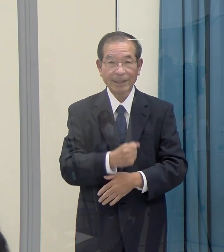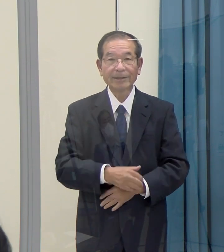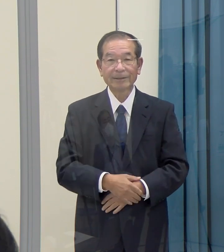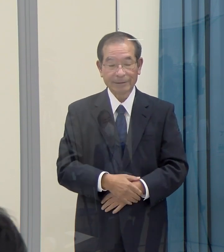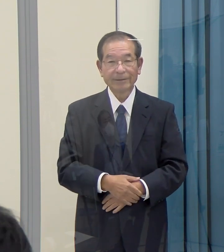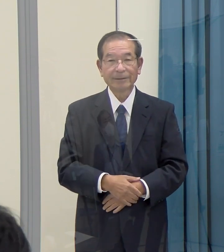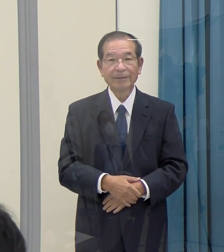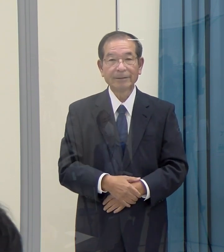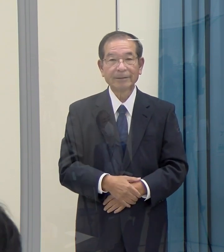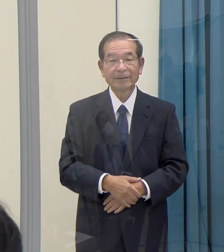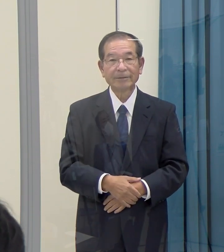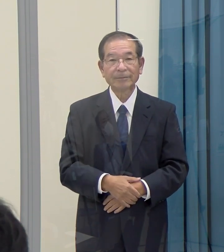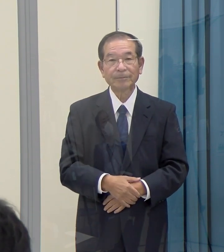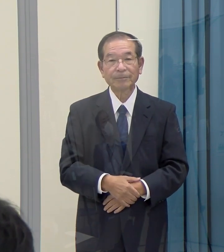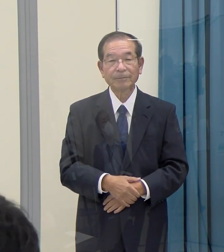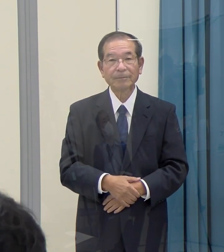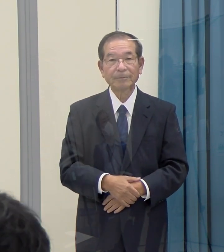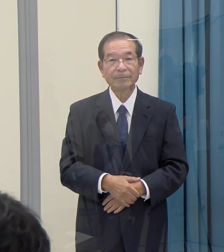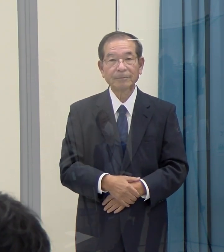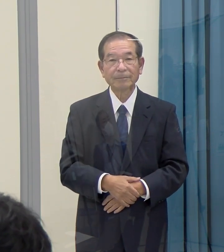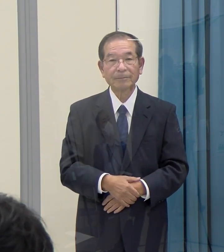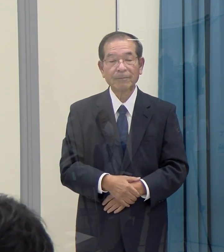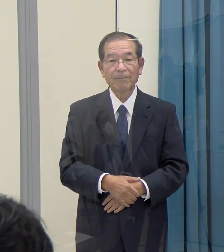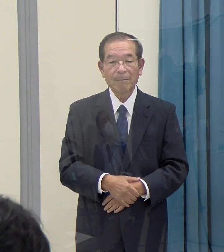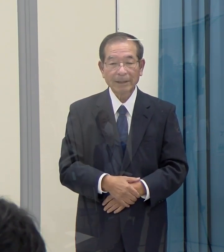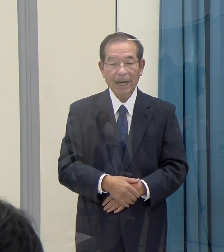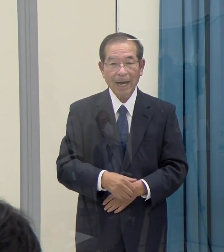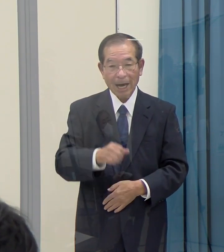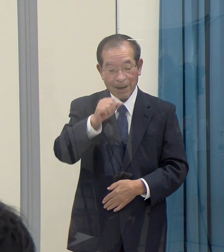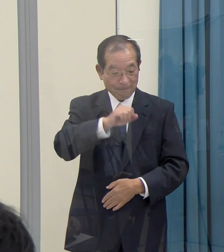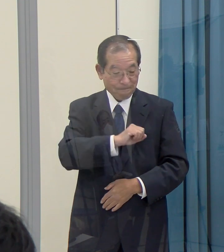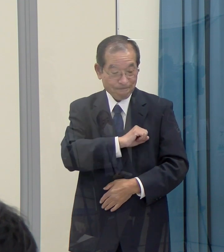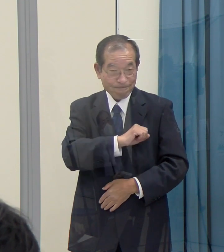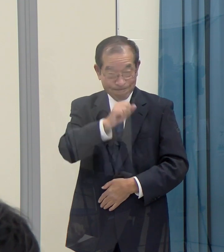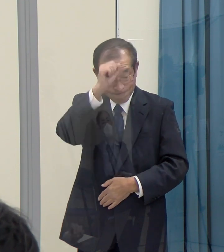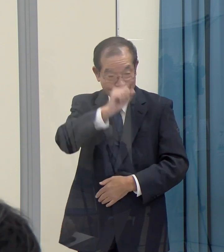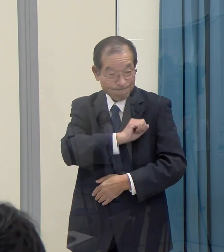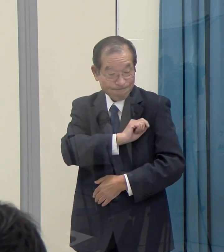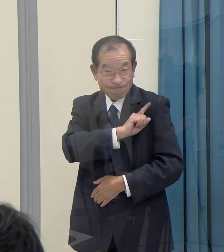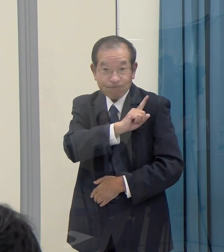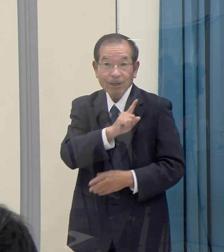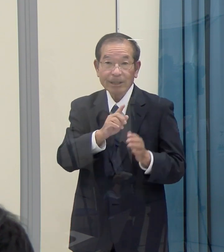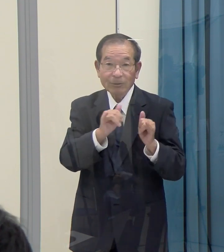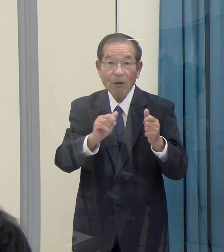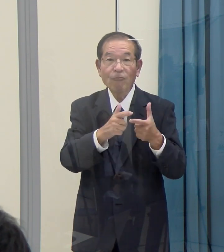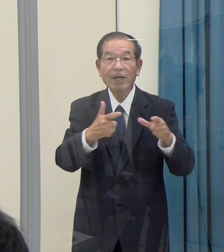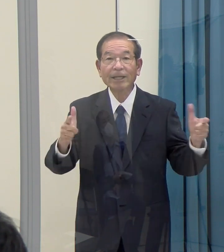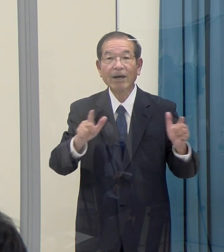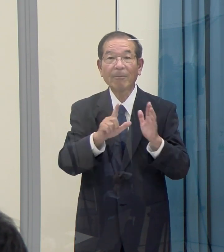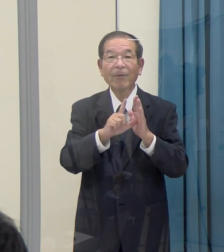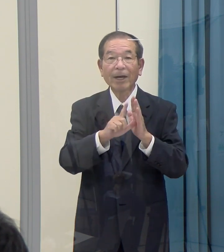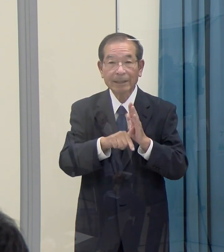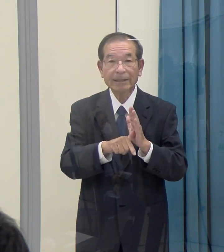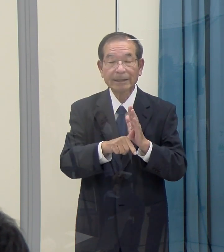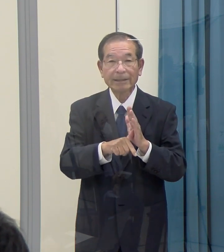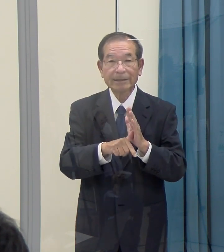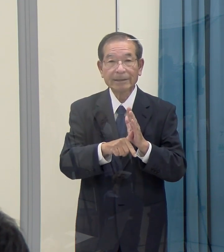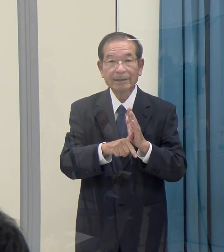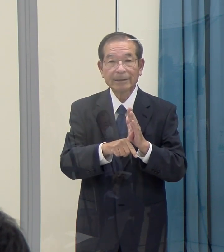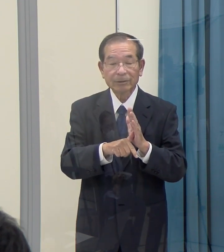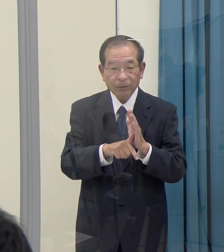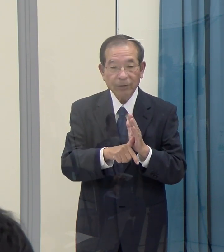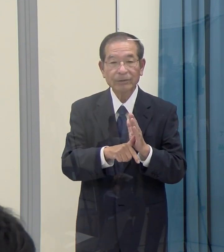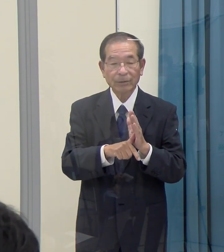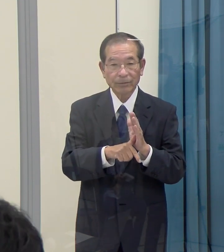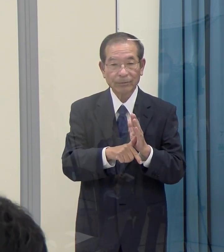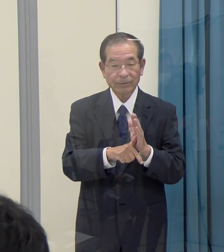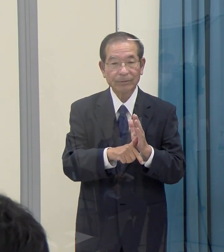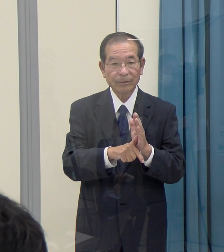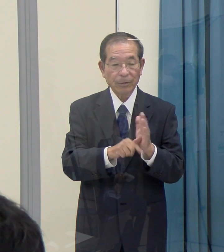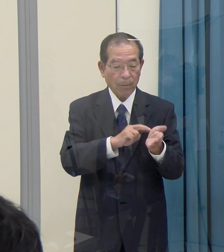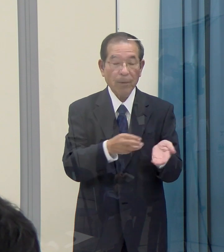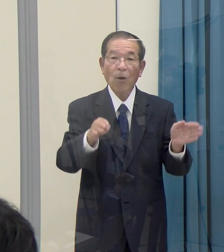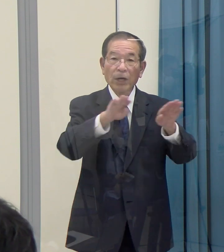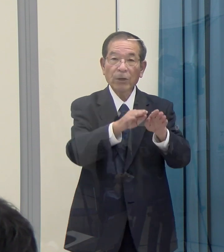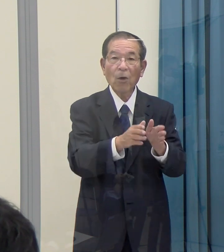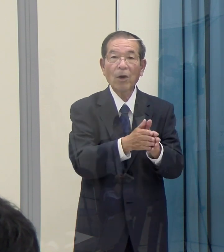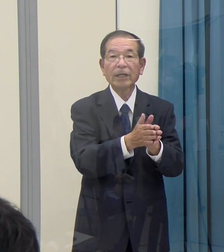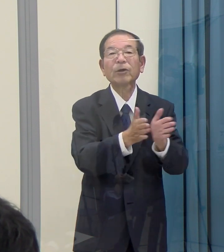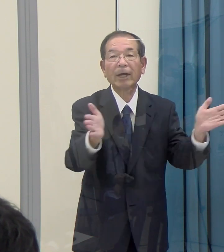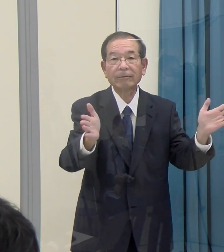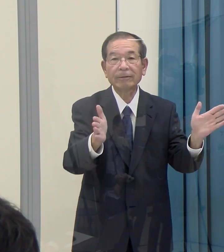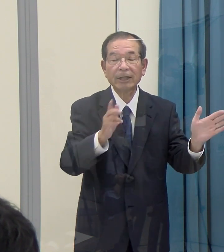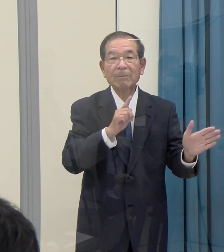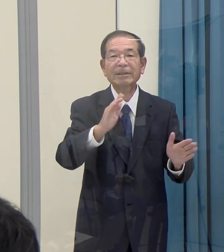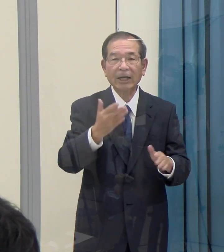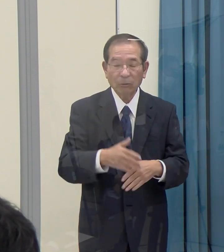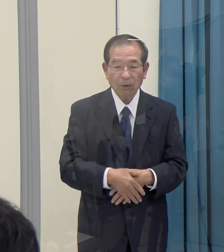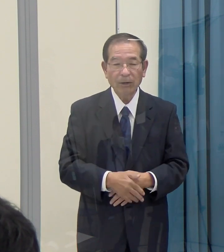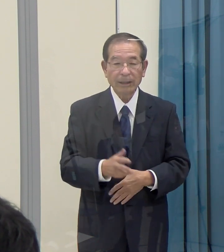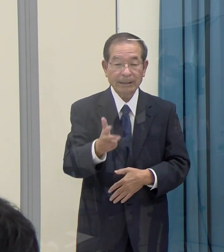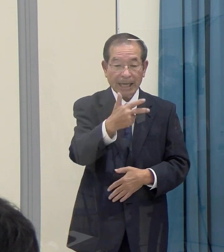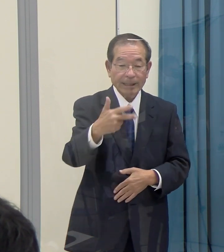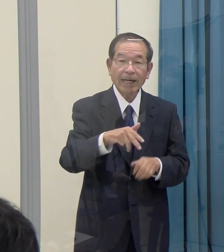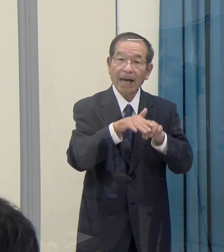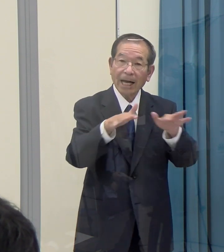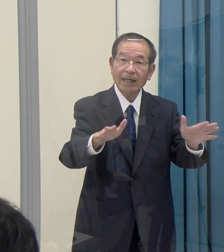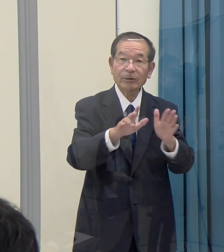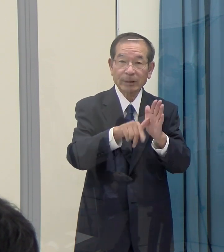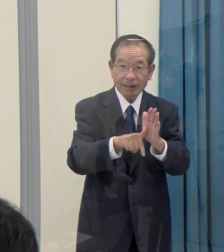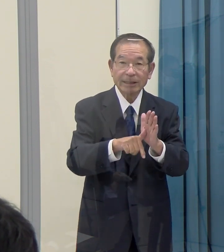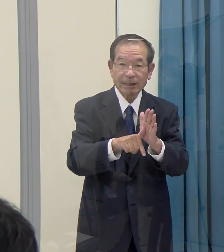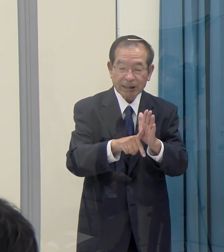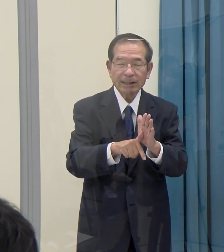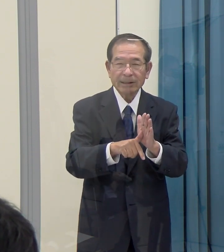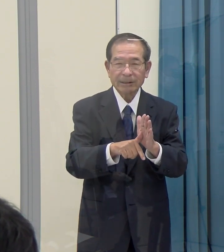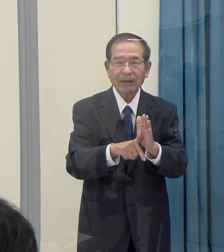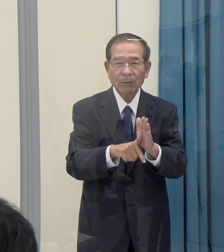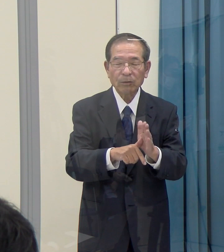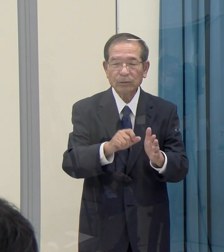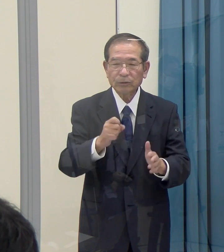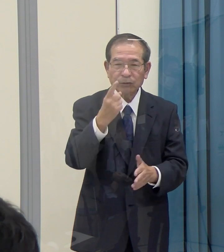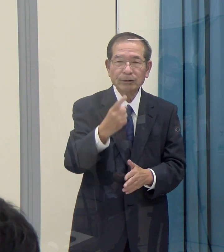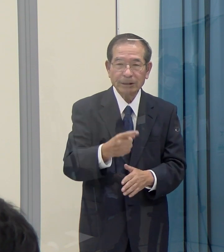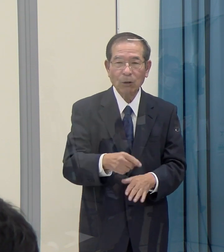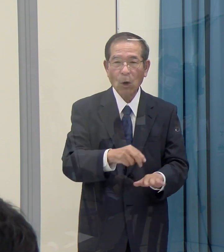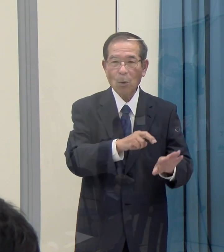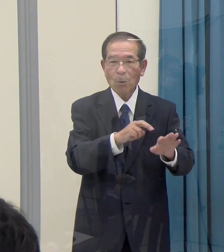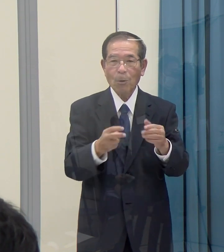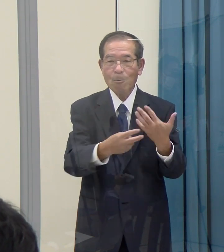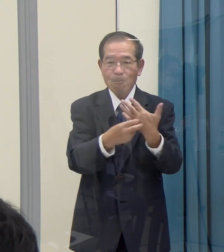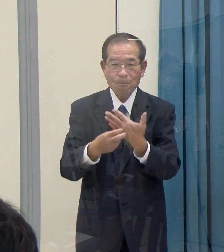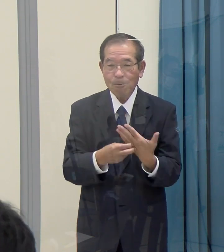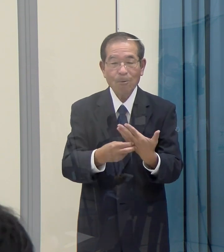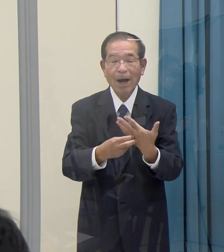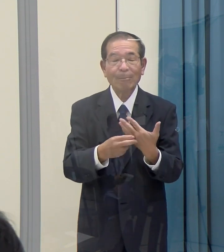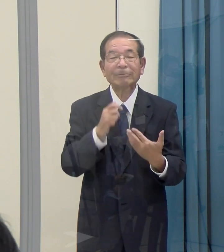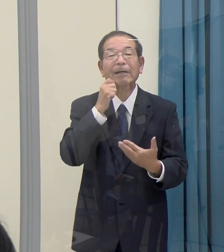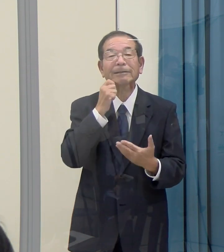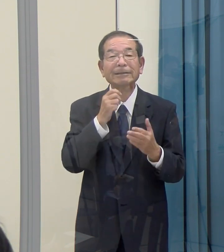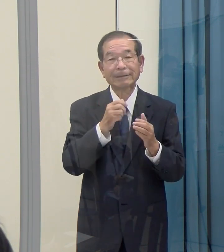また、発熱患者の皆さんが急増した場合、第７波のときもあったように、なかなかすぐに診察を受けられない状況も考えられます。